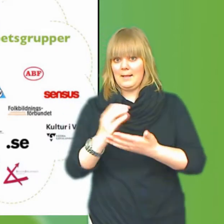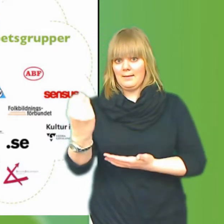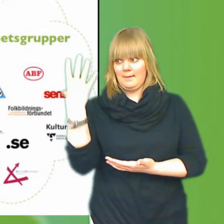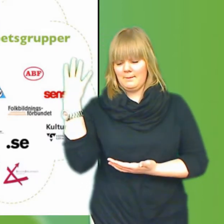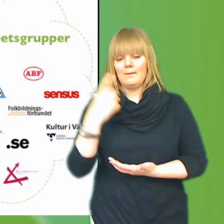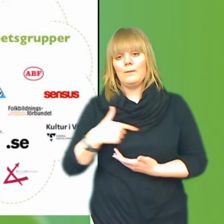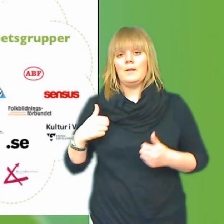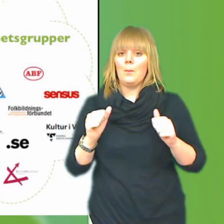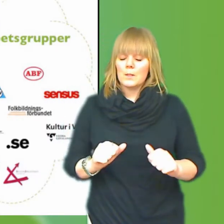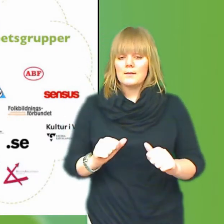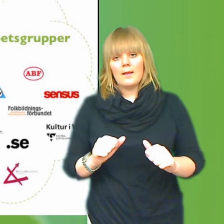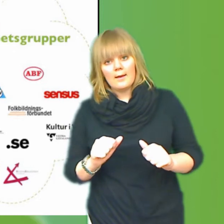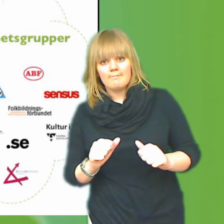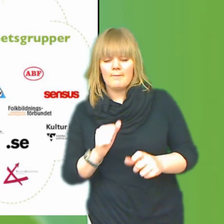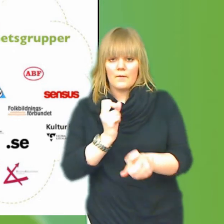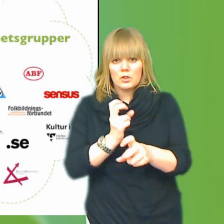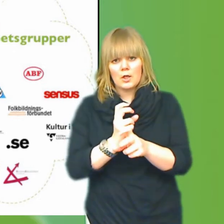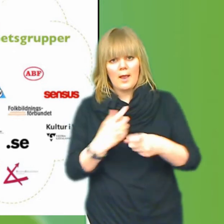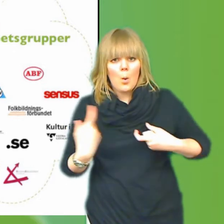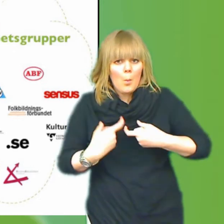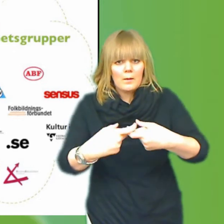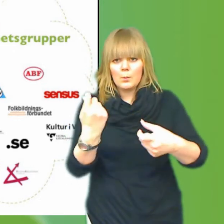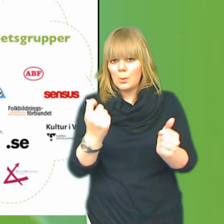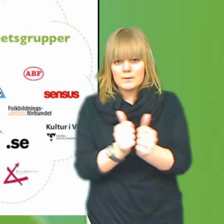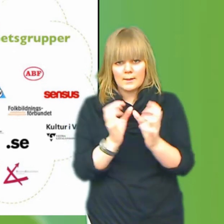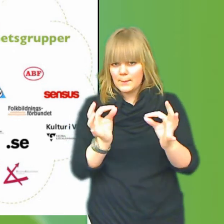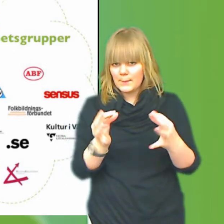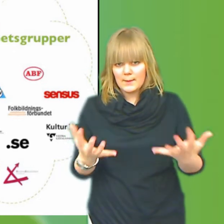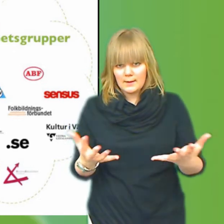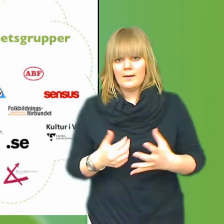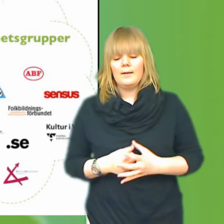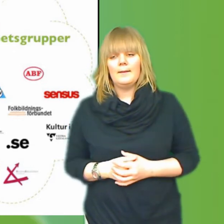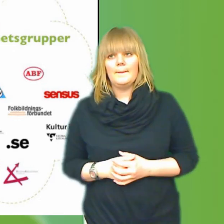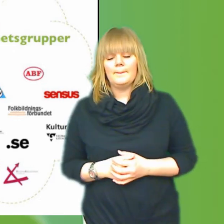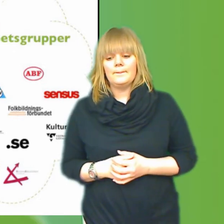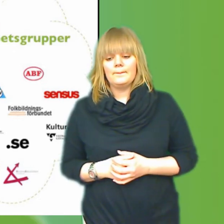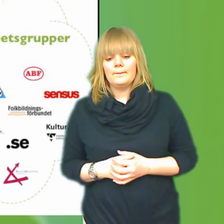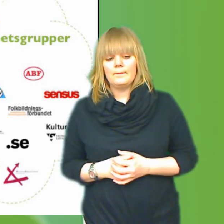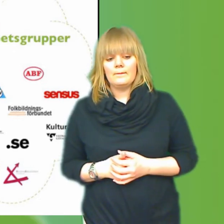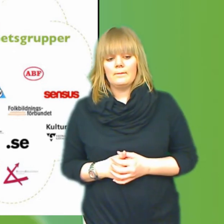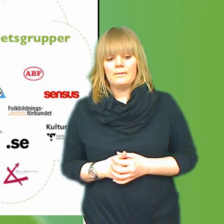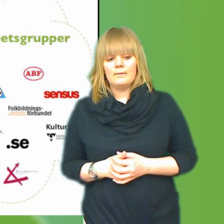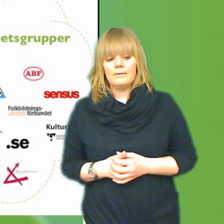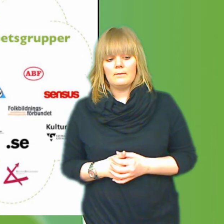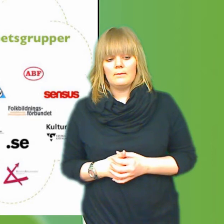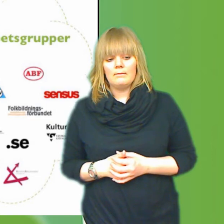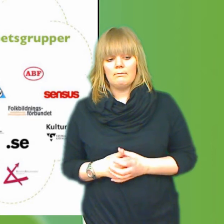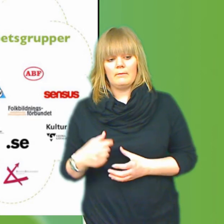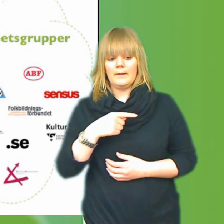Vi vill se oss som en ideell förening och jobba på det sättet.